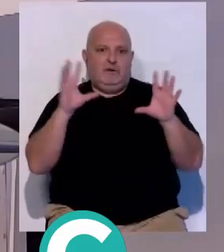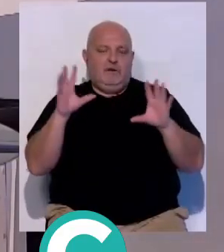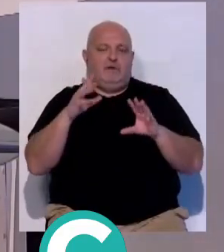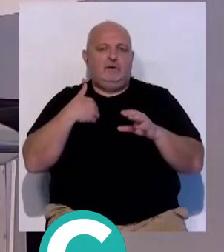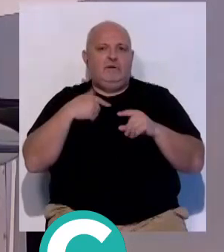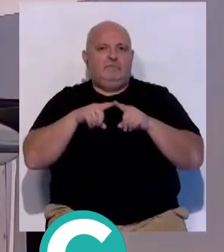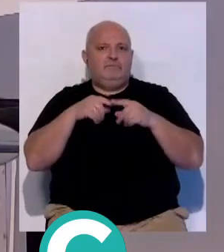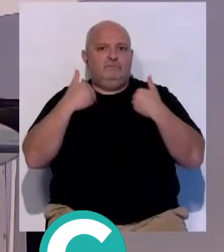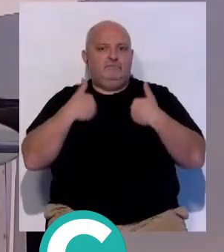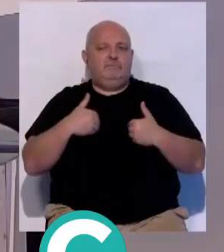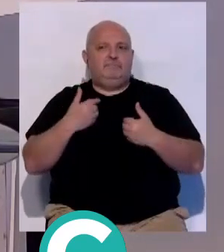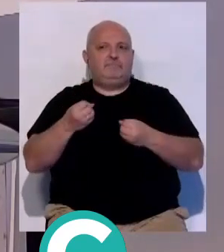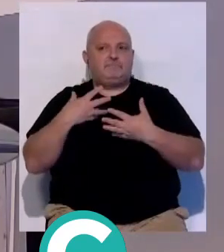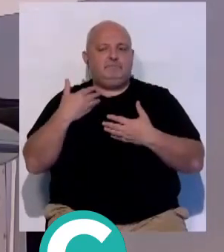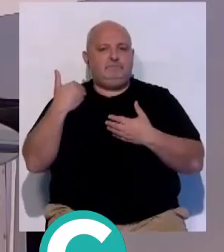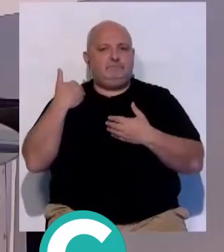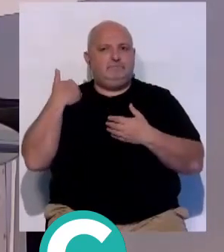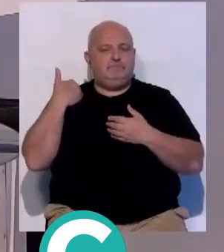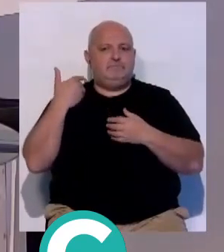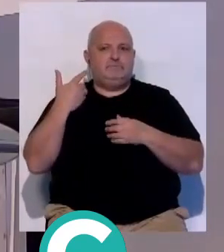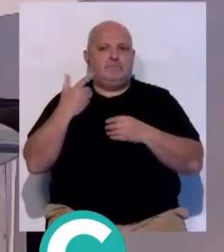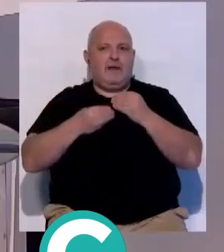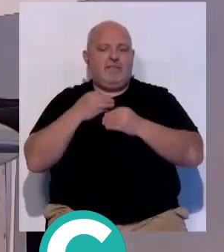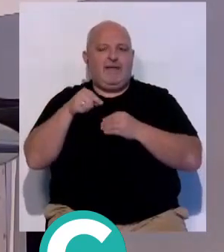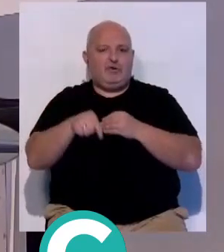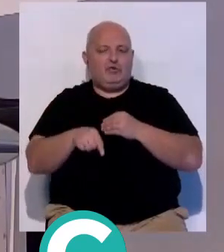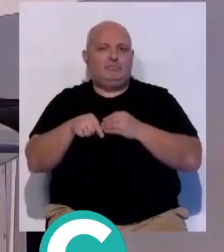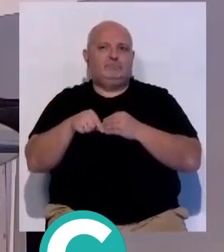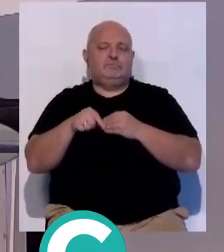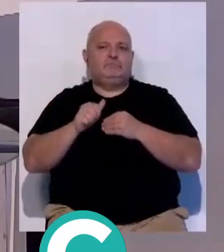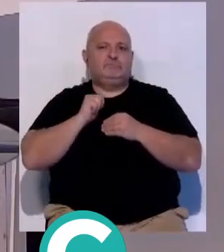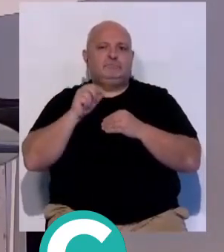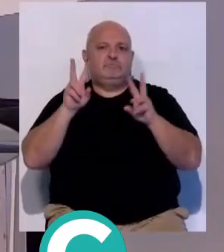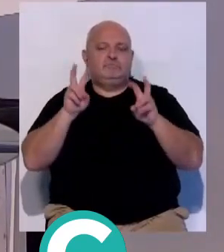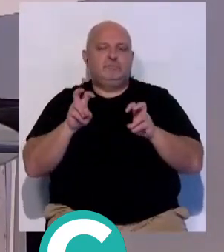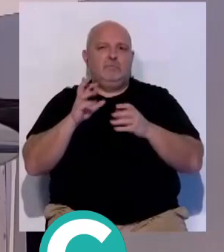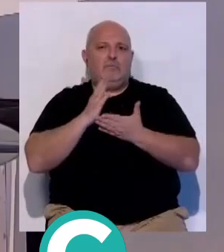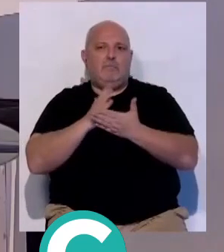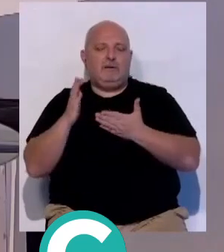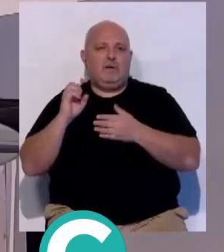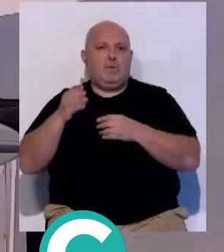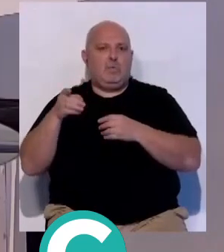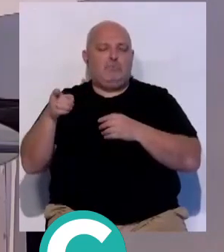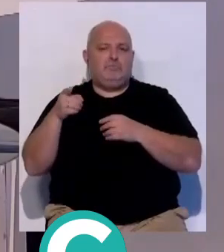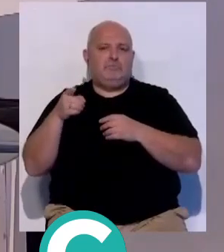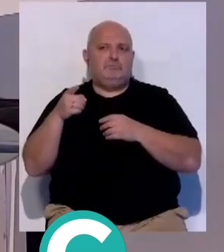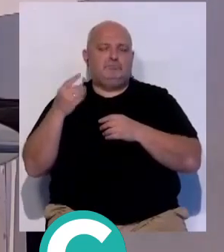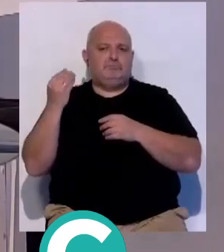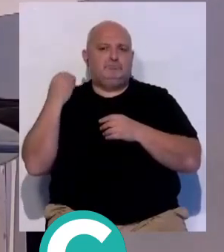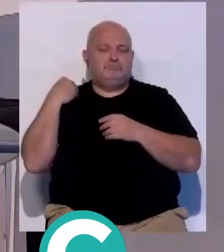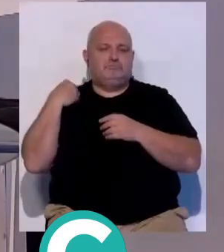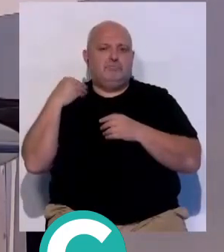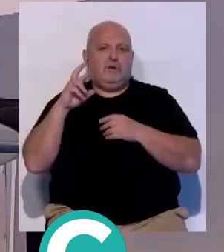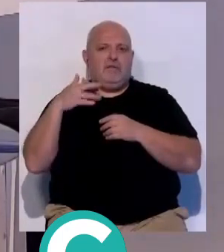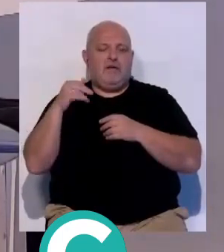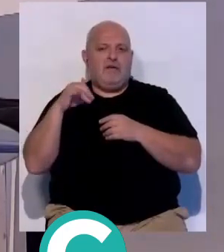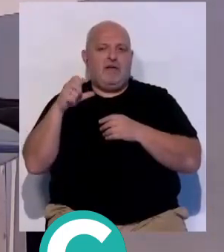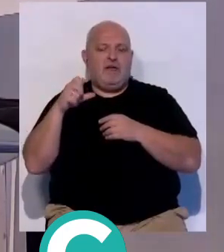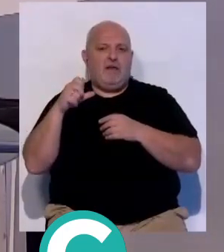cuando me dijeron vamos a hacer esto él salió el tema por parte del club me Rafa Nava Rafael Nava